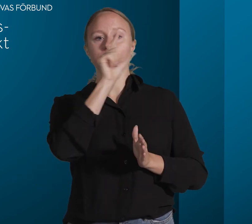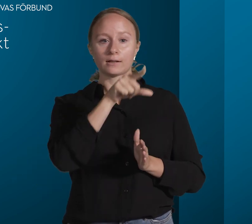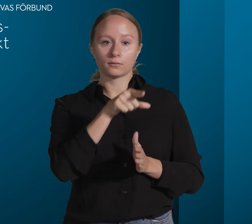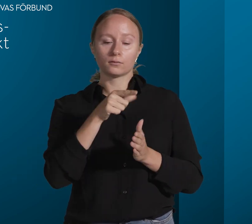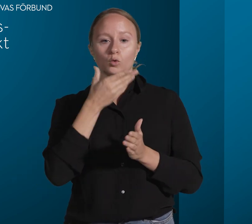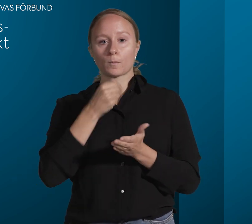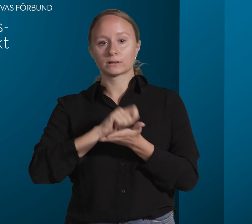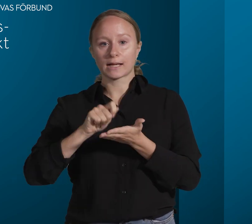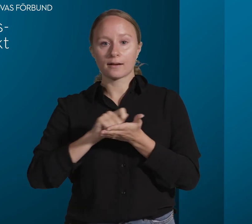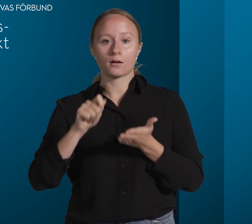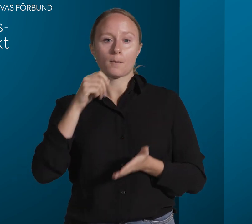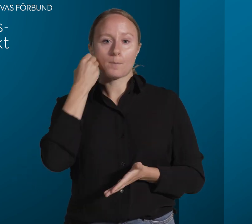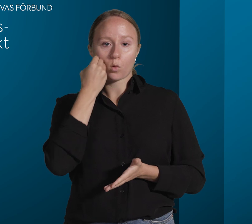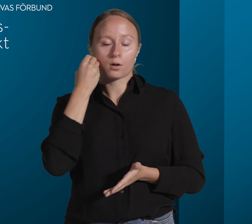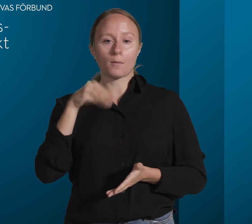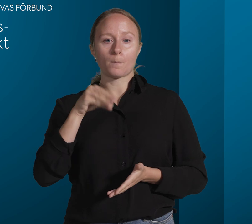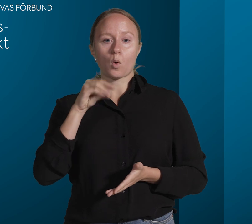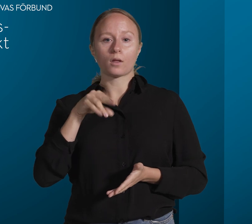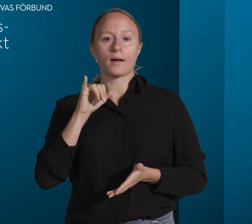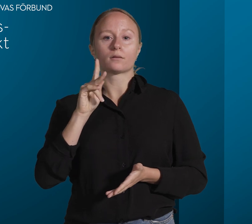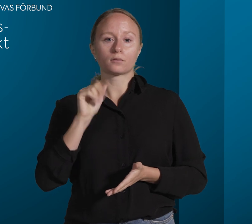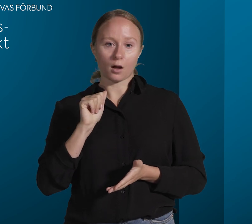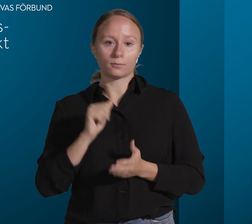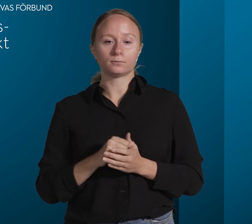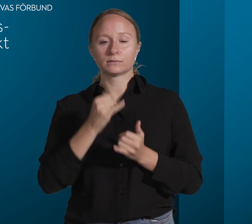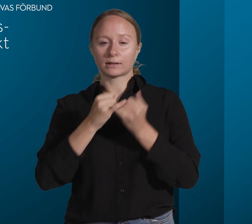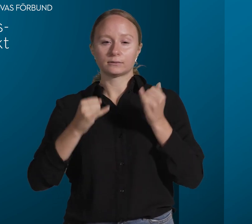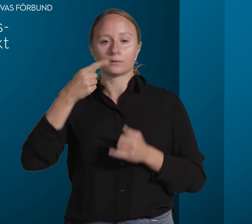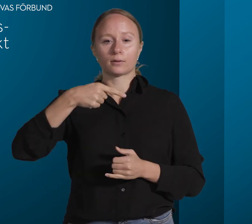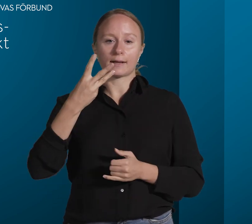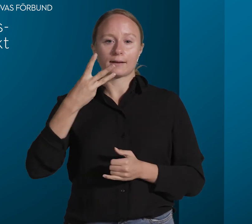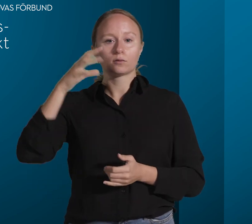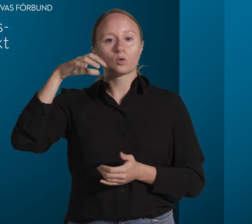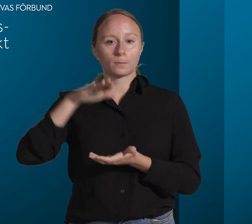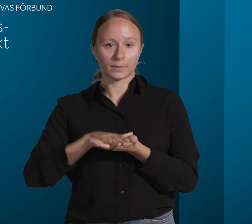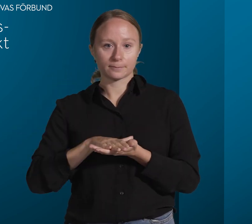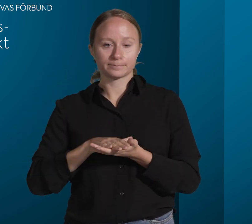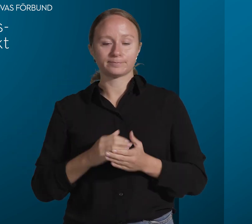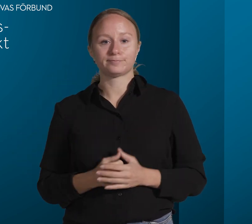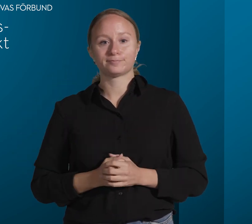till ungdomssekreterare Monika Hämälä senast den 13.10.